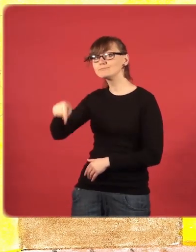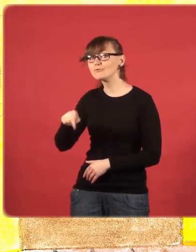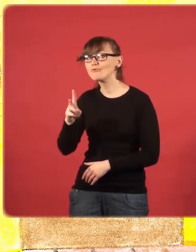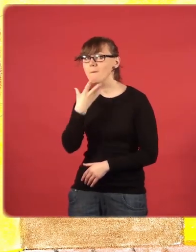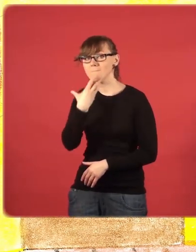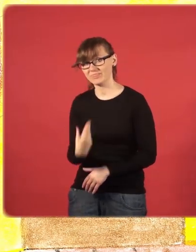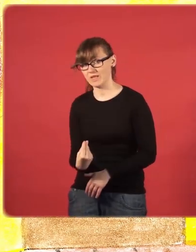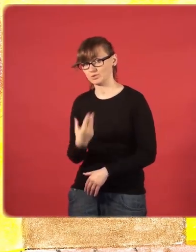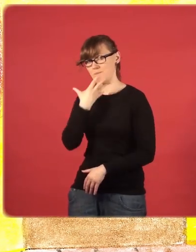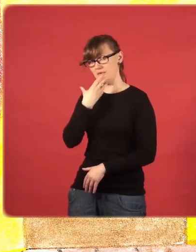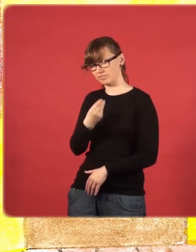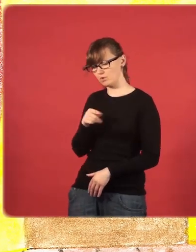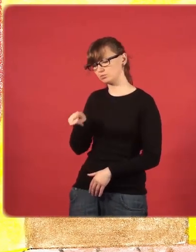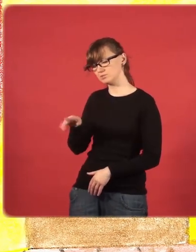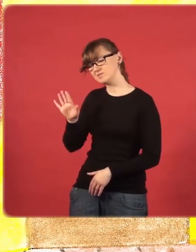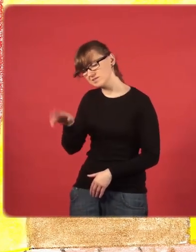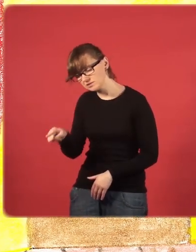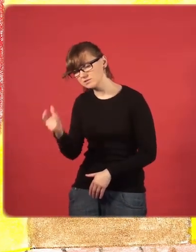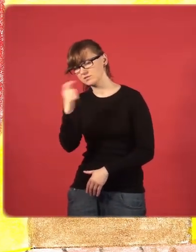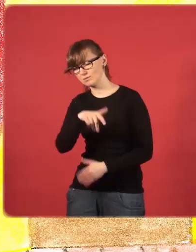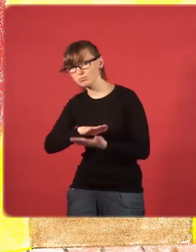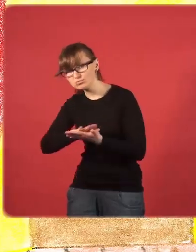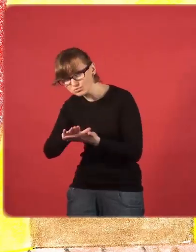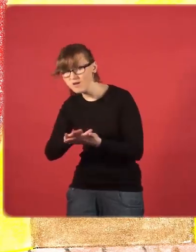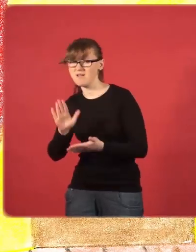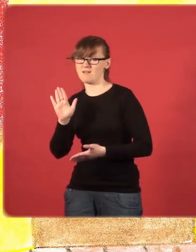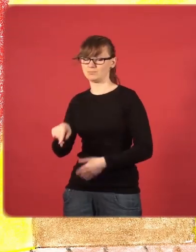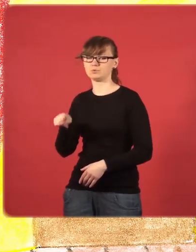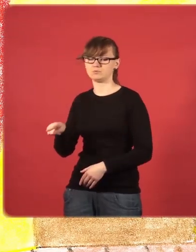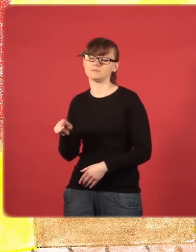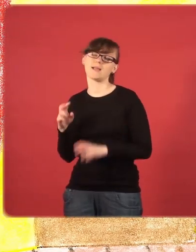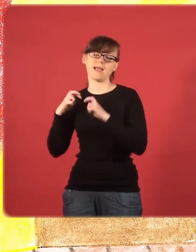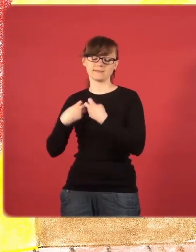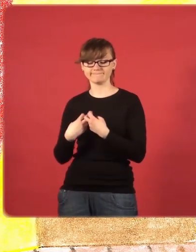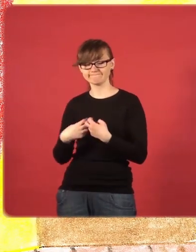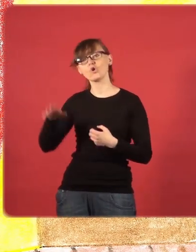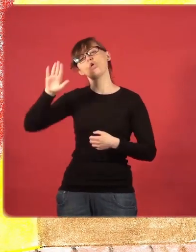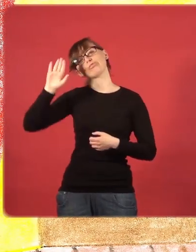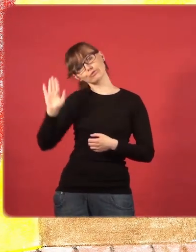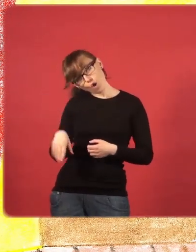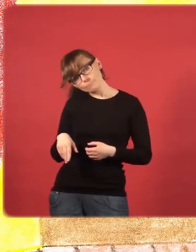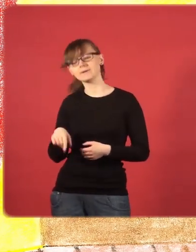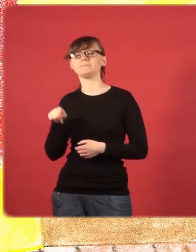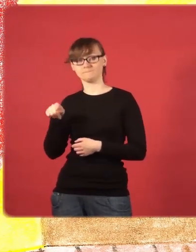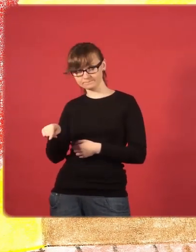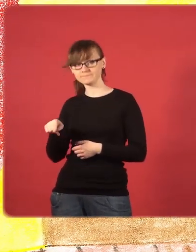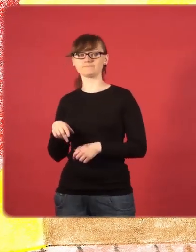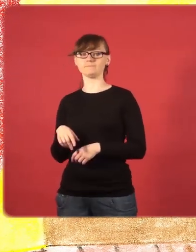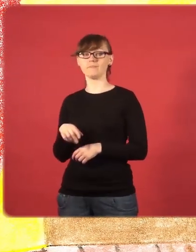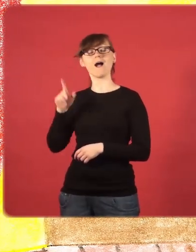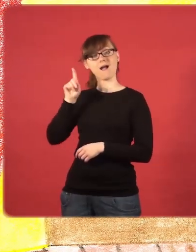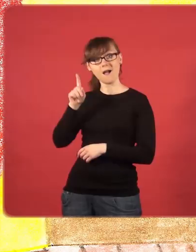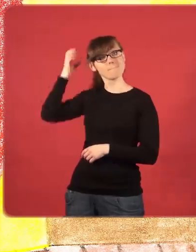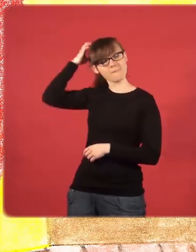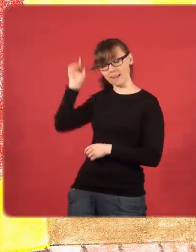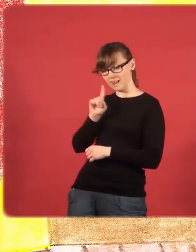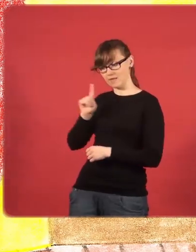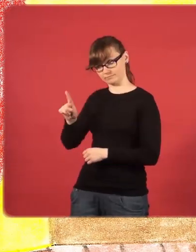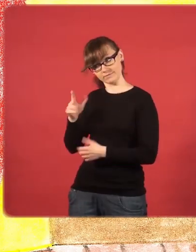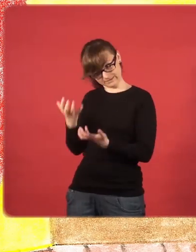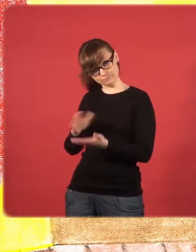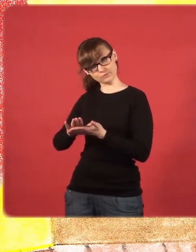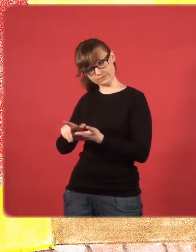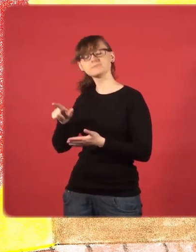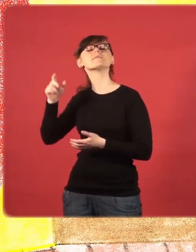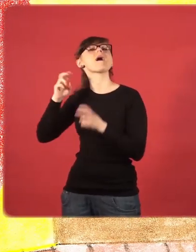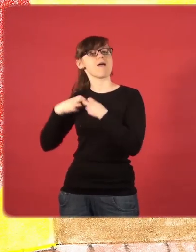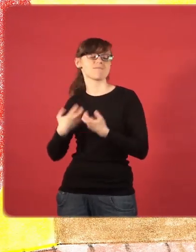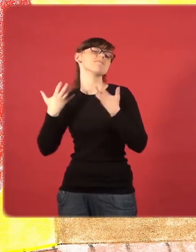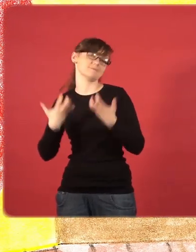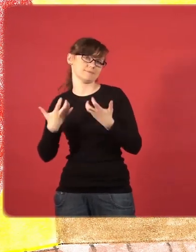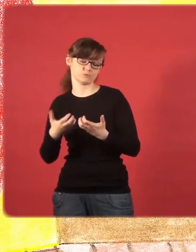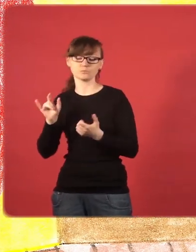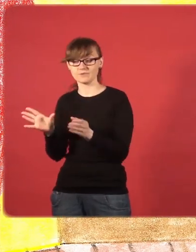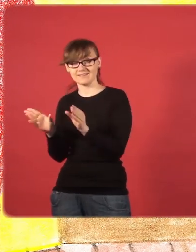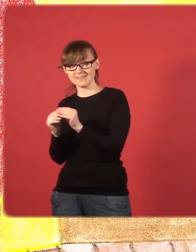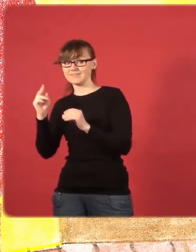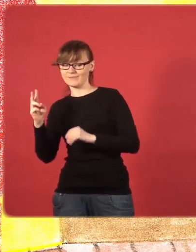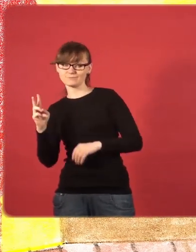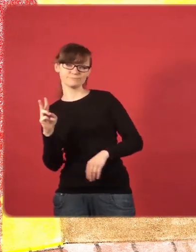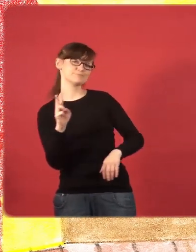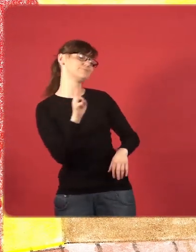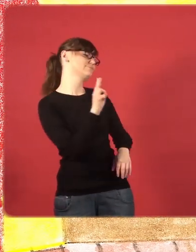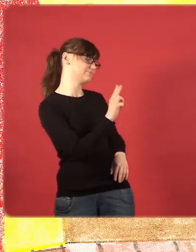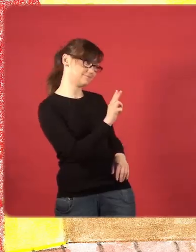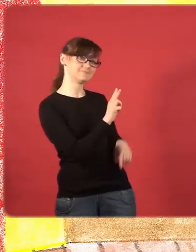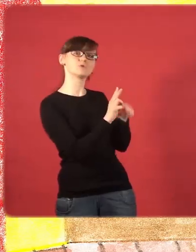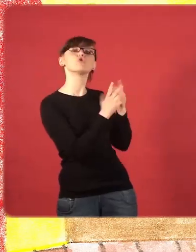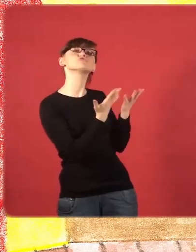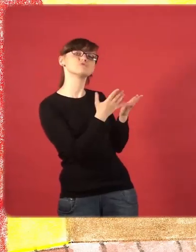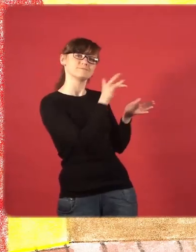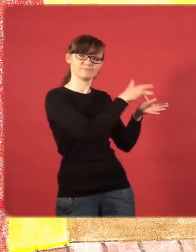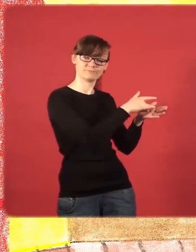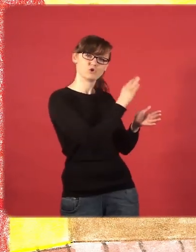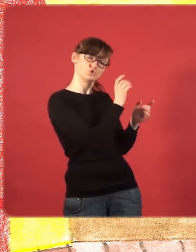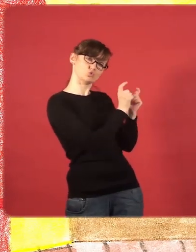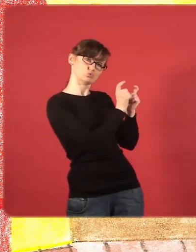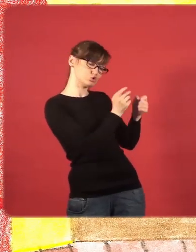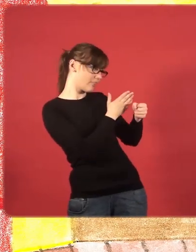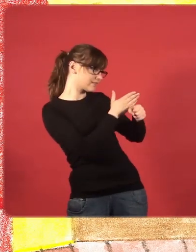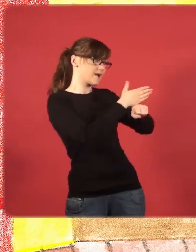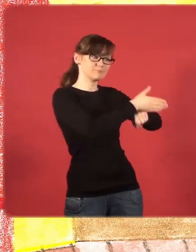Na prośbę Mateusza Ania postanowiła jednak przeprosić panią Małgorzatę. Powiedziała o tym Maryli i razem ruszyły do domu pani Linde.